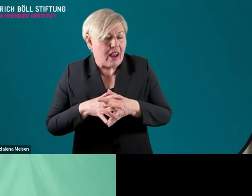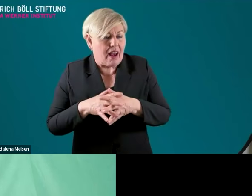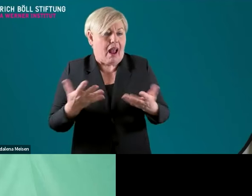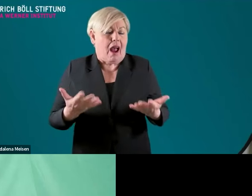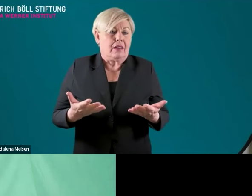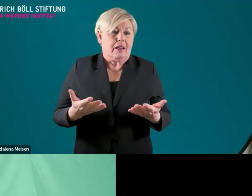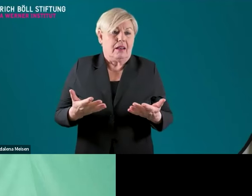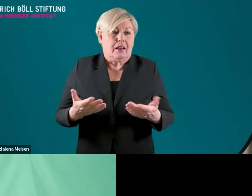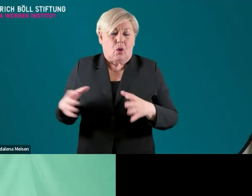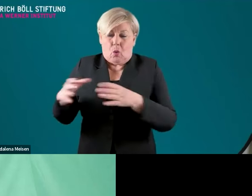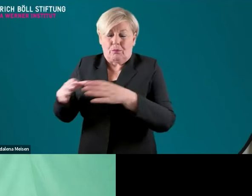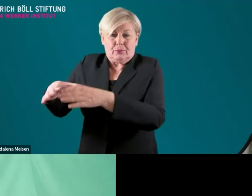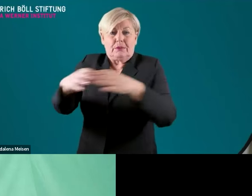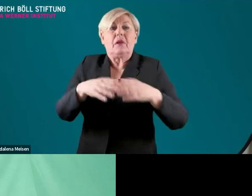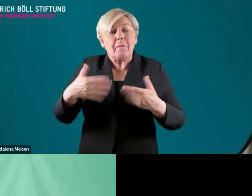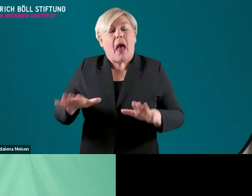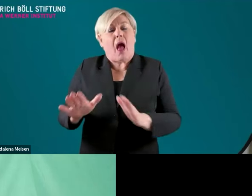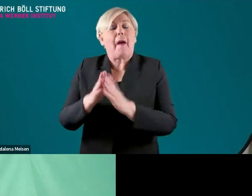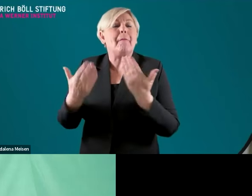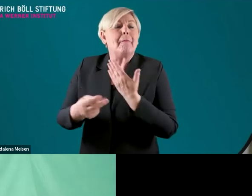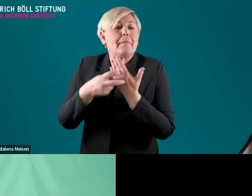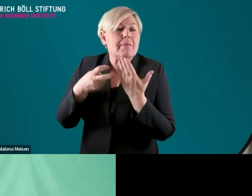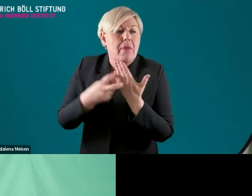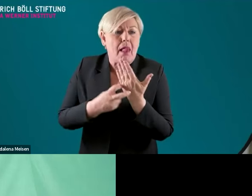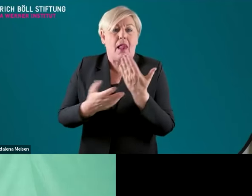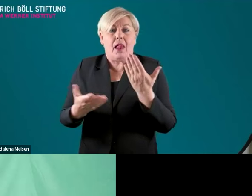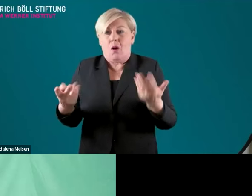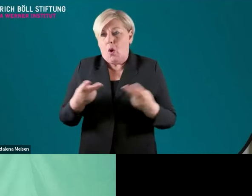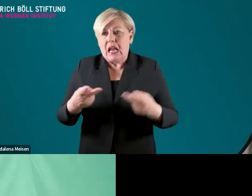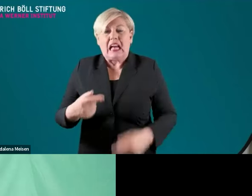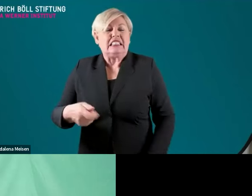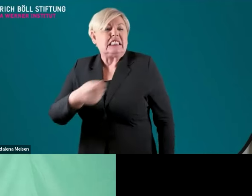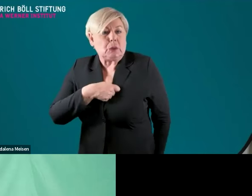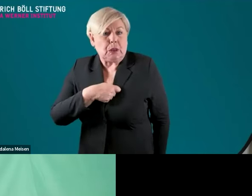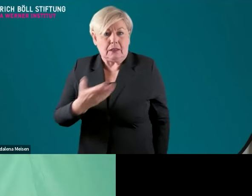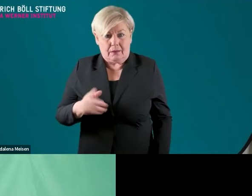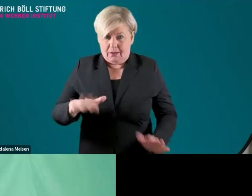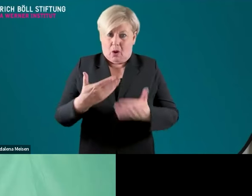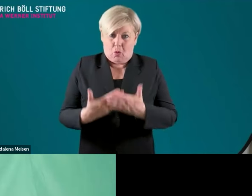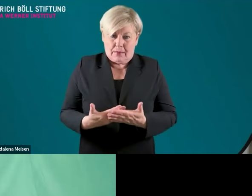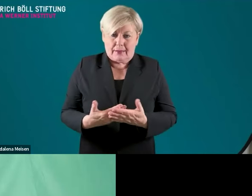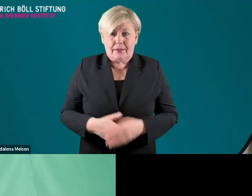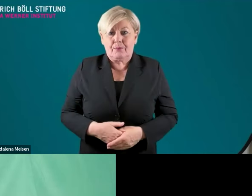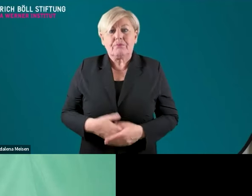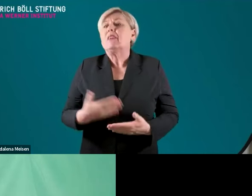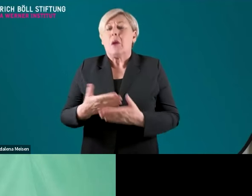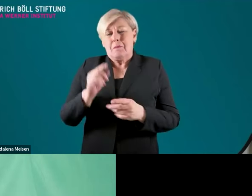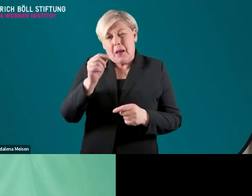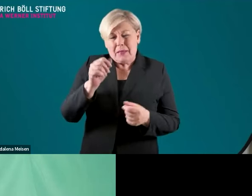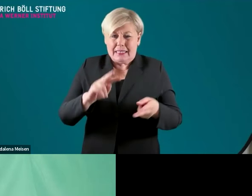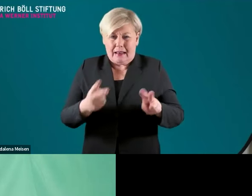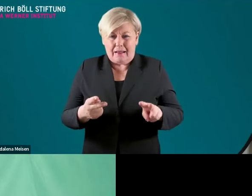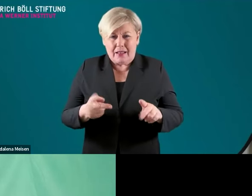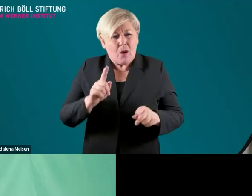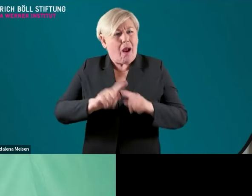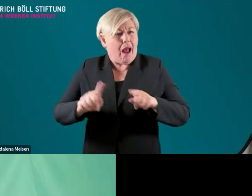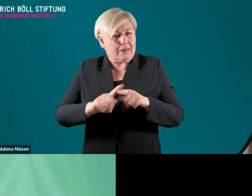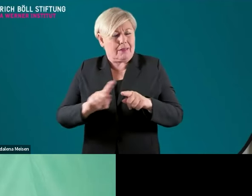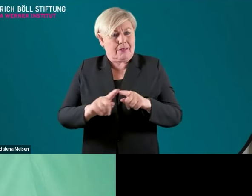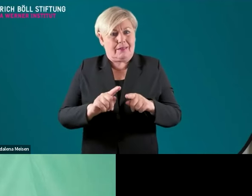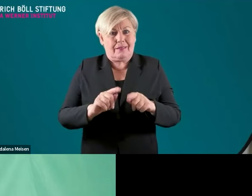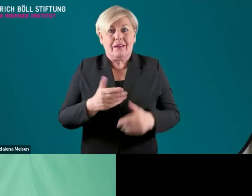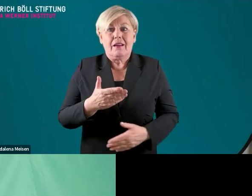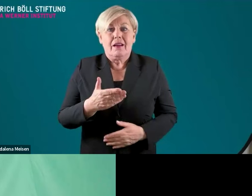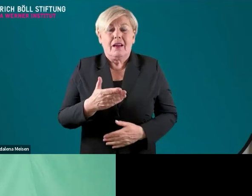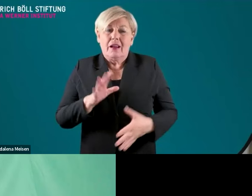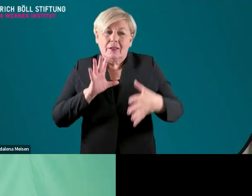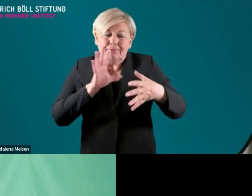Die würden dann halt eher mit der Bibel oder mit Sünde argumentieren. Das ist dann ein bisschen anders. Es hat auch andere Anknüpfungsmuster.